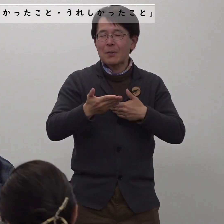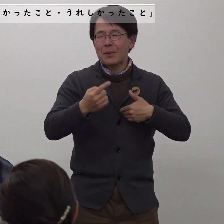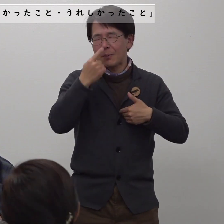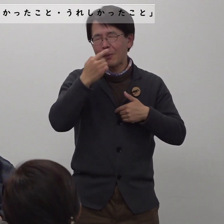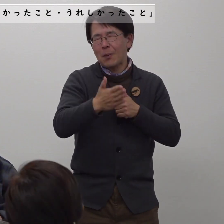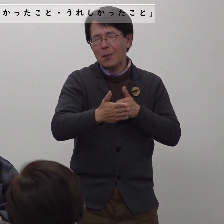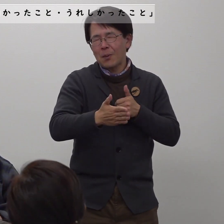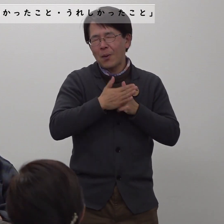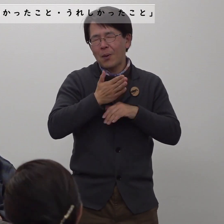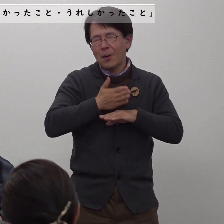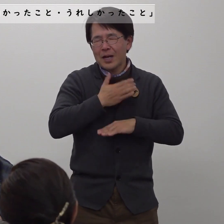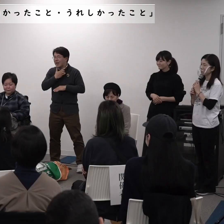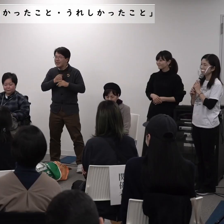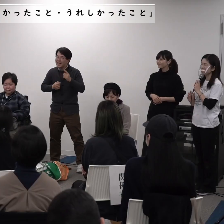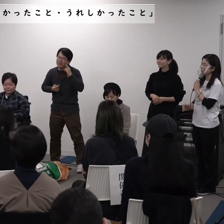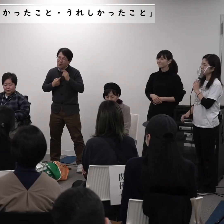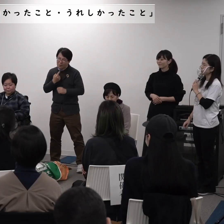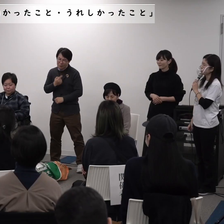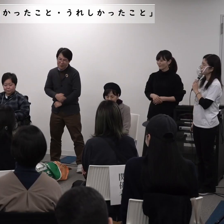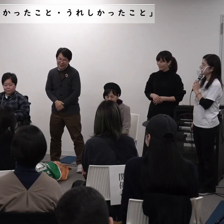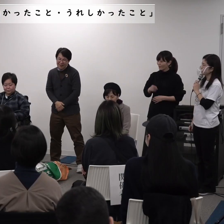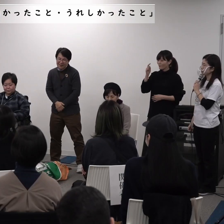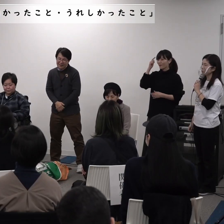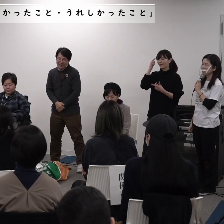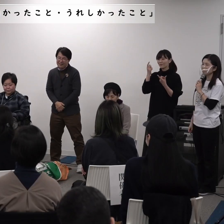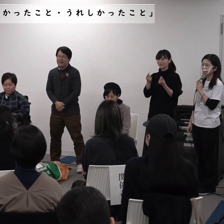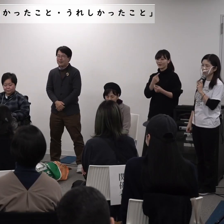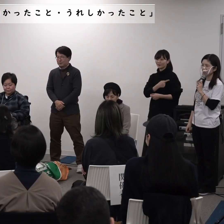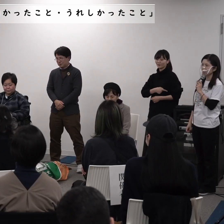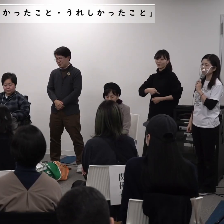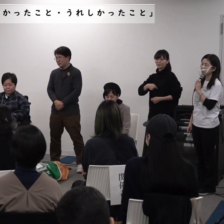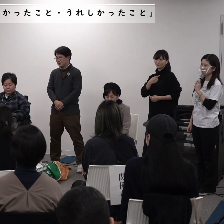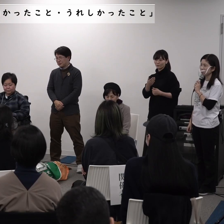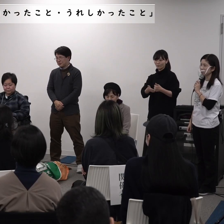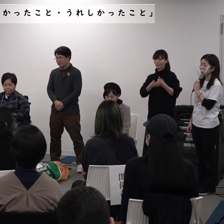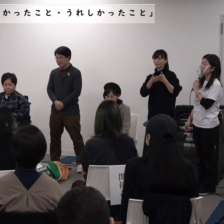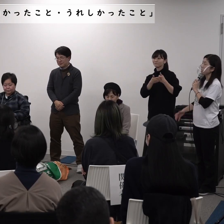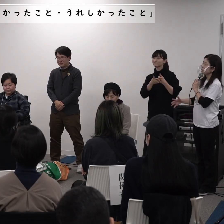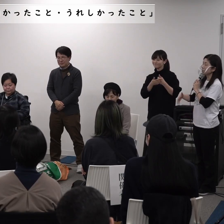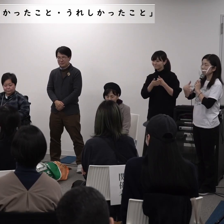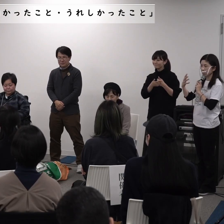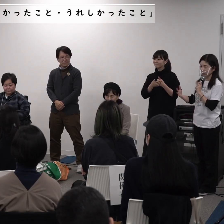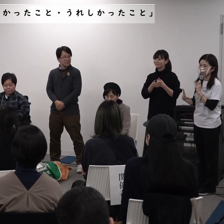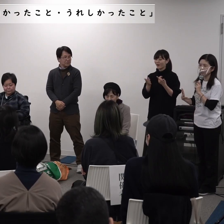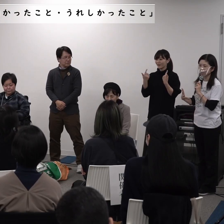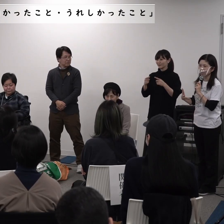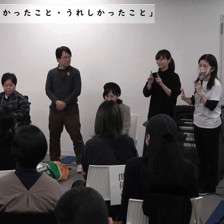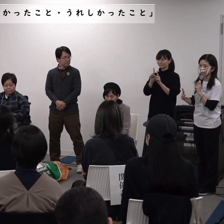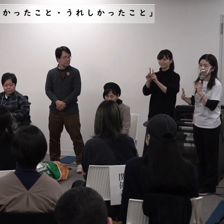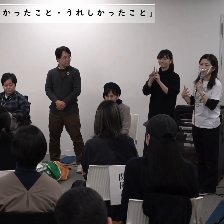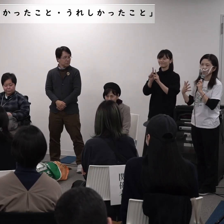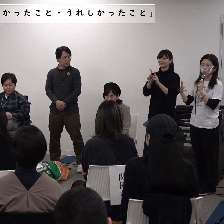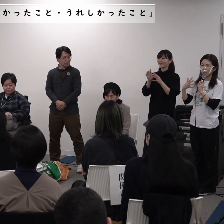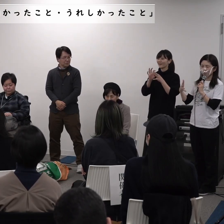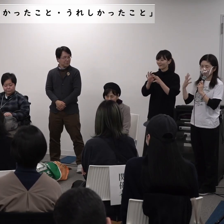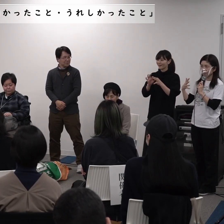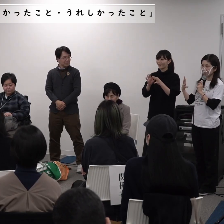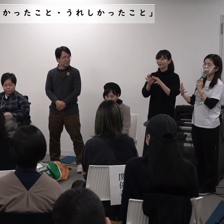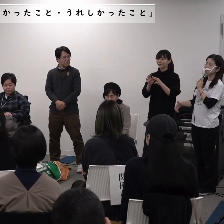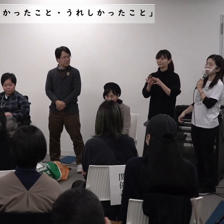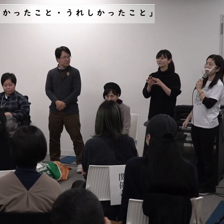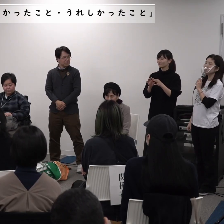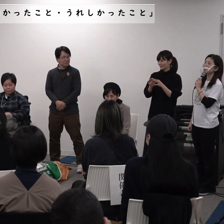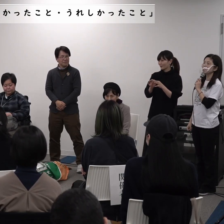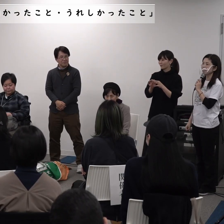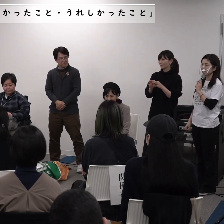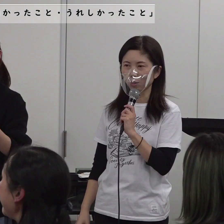橋爪）やっぱりその気持ちの面での サポートですね、いつも一緒にいるからだっていうこともあるんですけれども